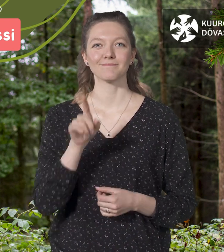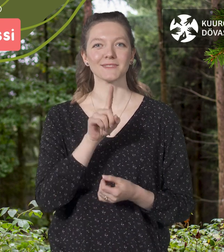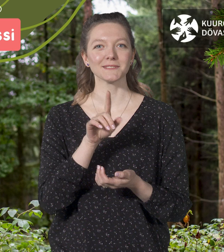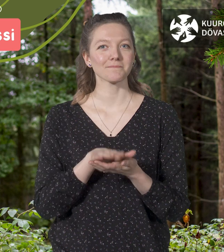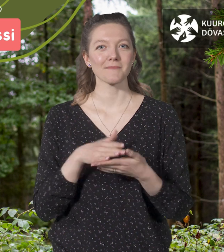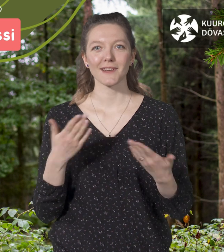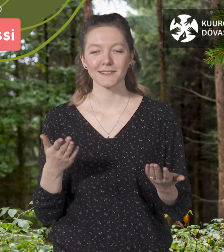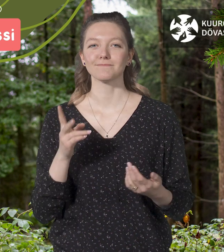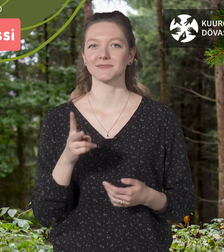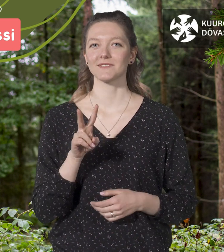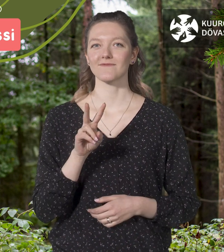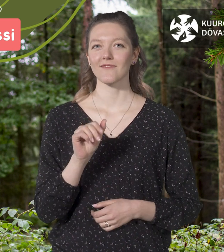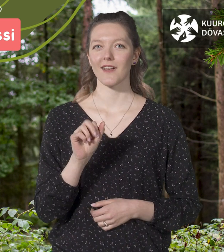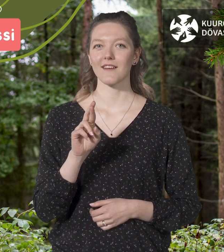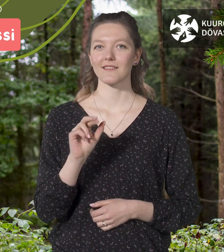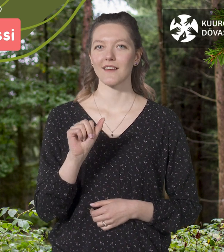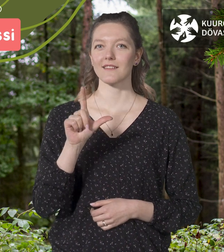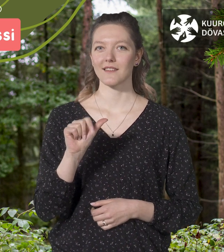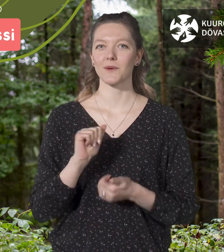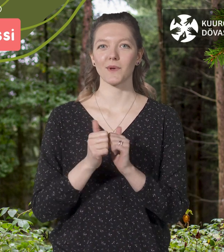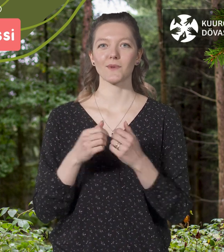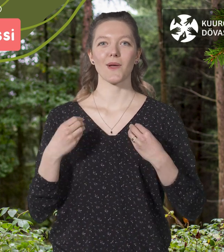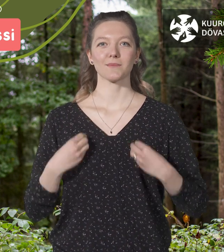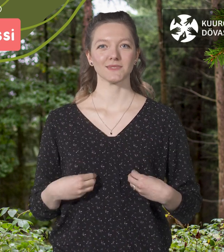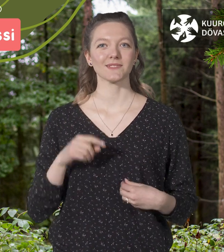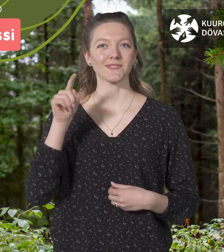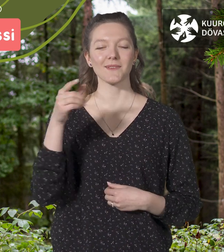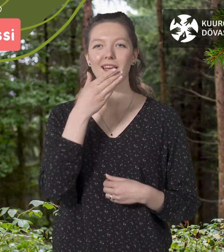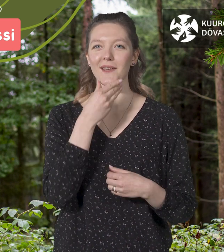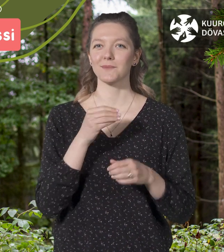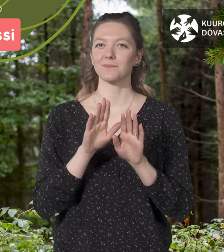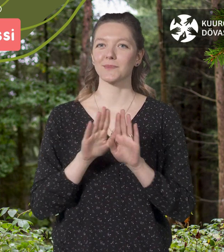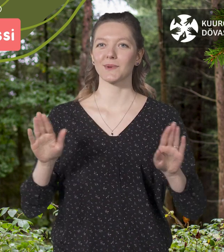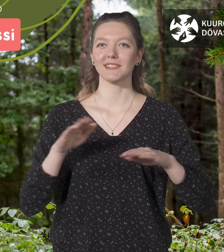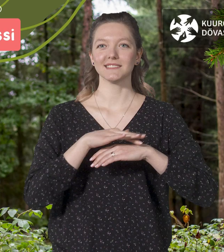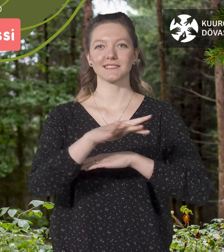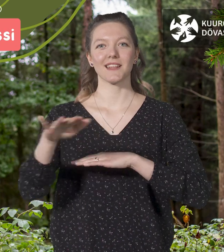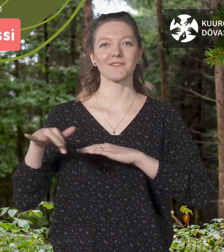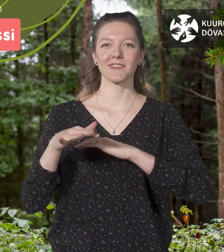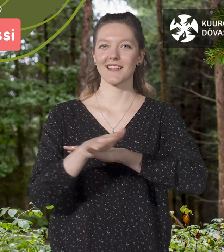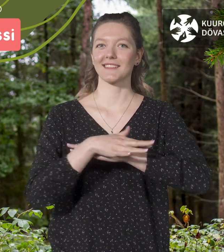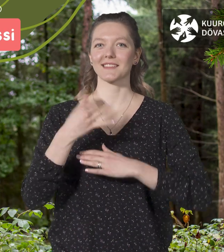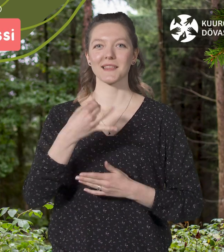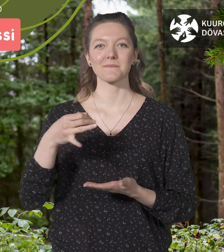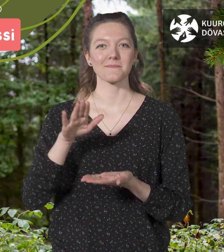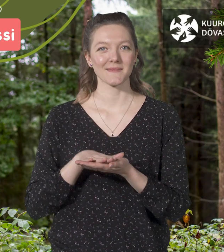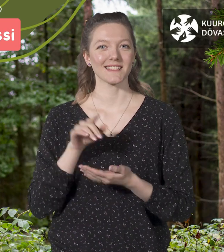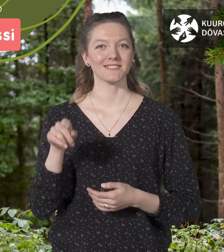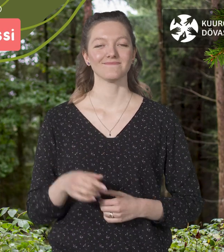Kurssi järjestetään Vaaralan urheiluopistolla - Pyhäjärven kauniissa maisemissa Tampereella.